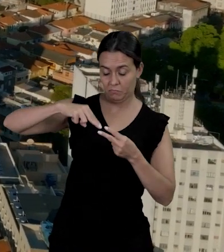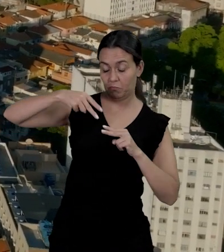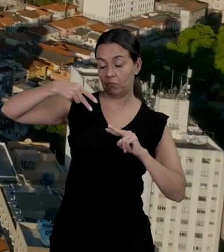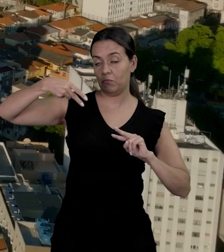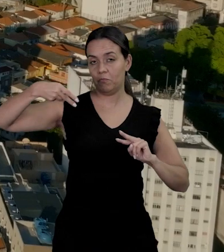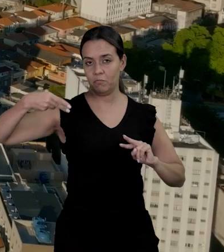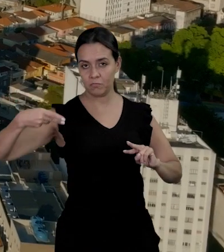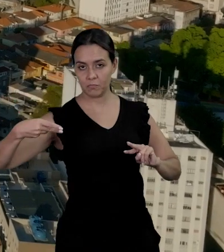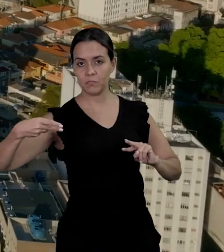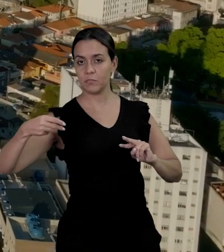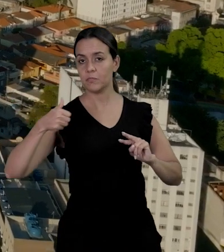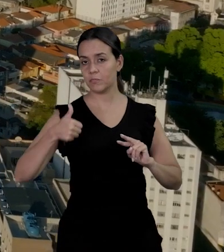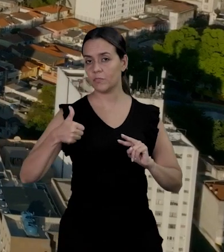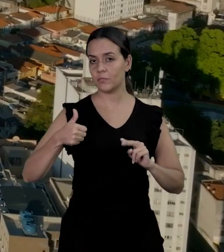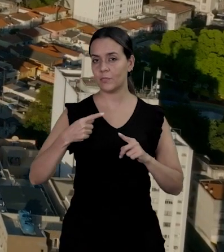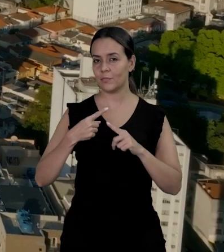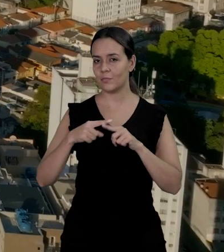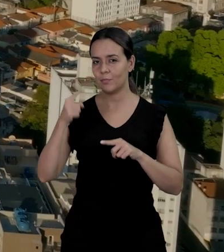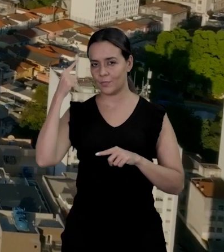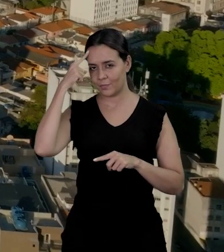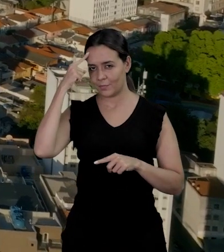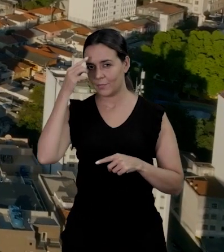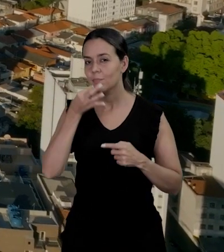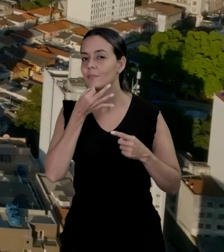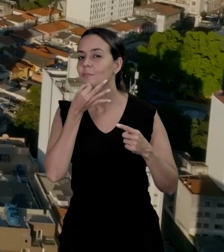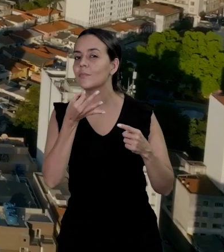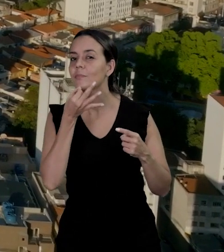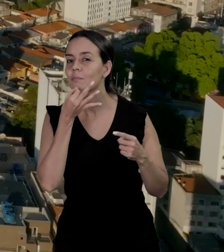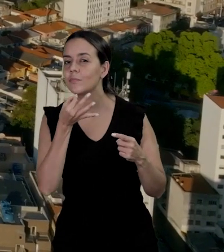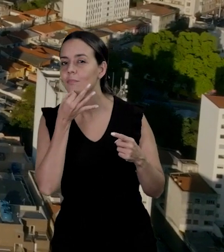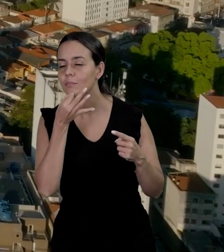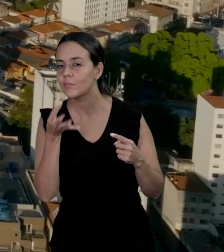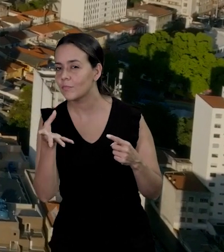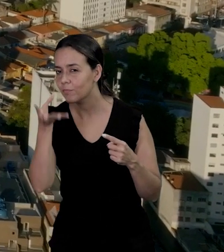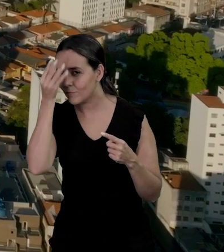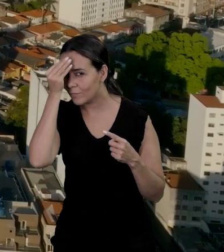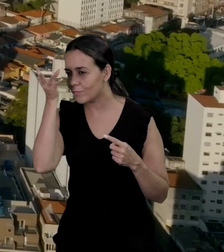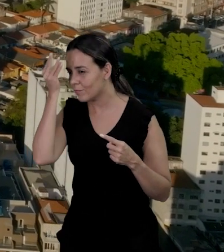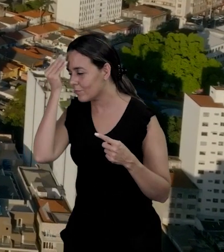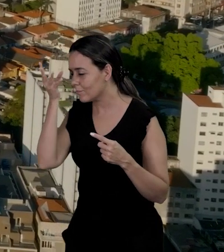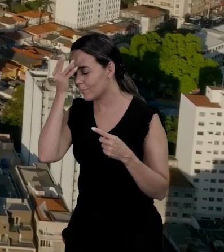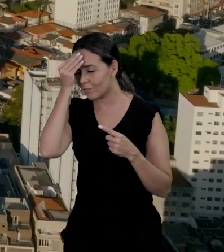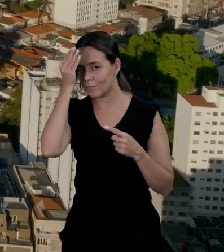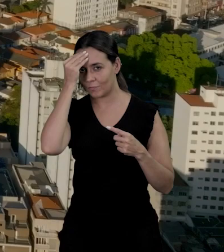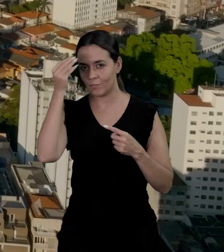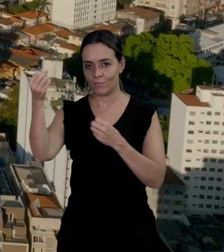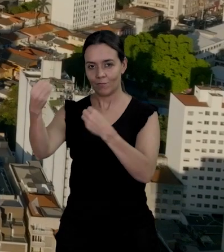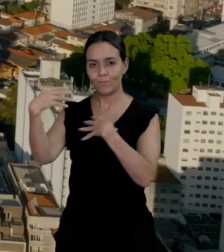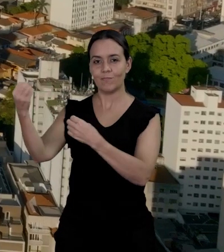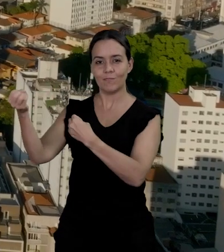vem no DNA, a gente herda do nosso pai e da nossa mãe, mas o pensamento crítico, ele precisa de educação.